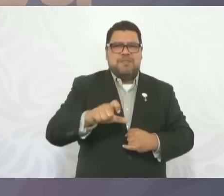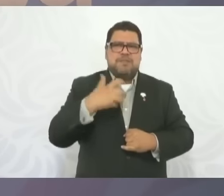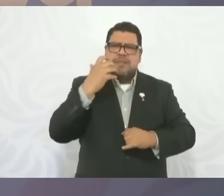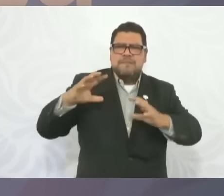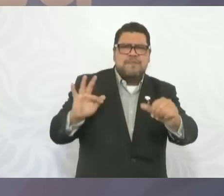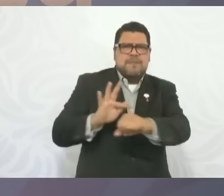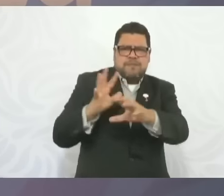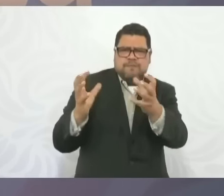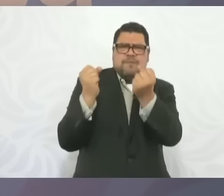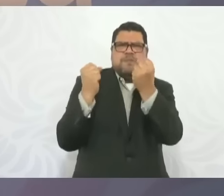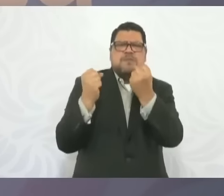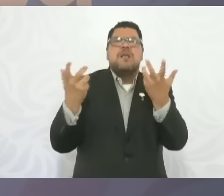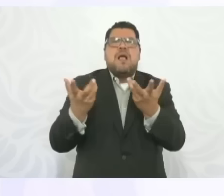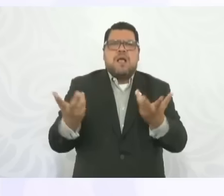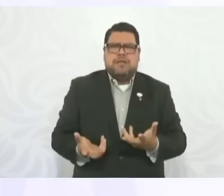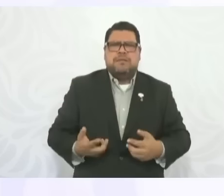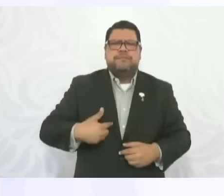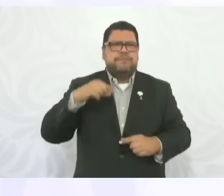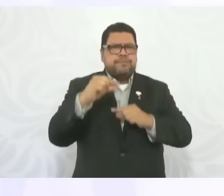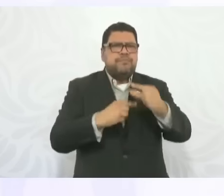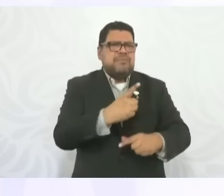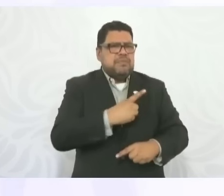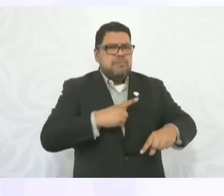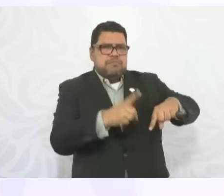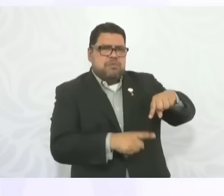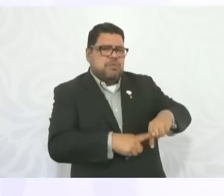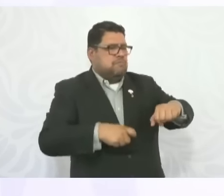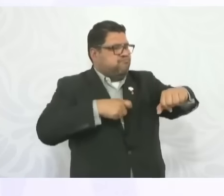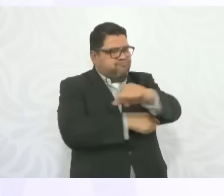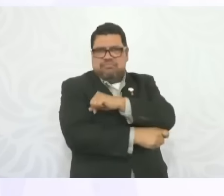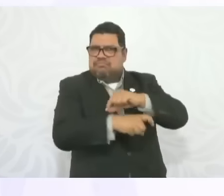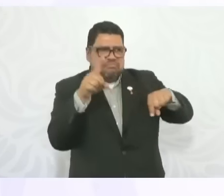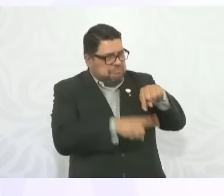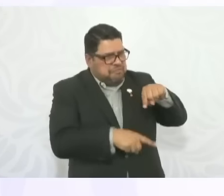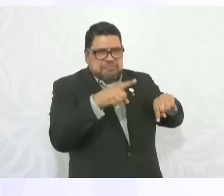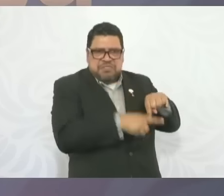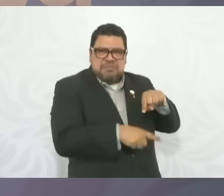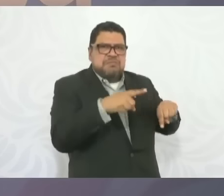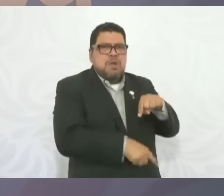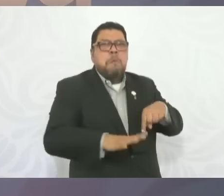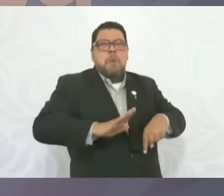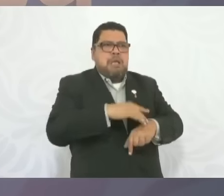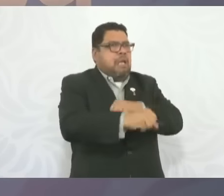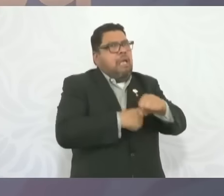redujo su carga fiscal, se combatió la corrupción que durante años había debilitado a la empresa. Se